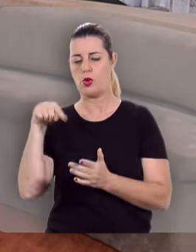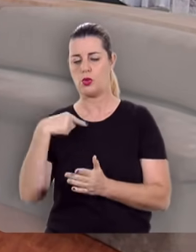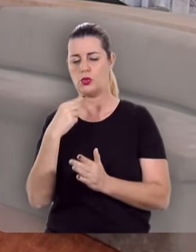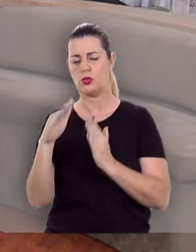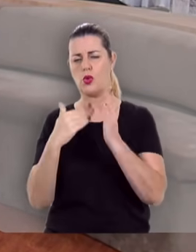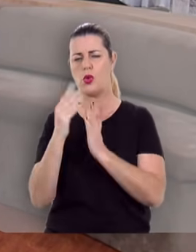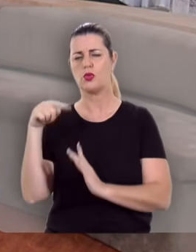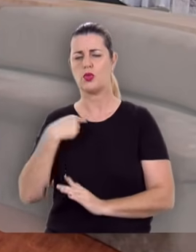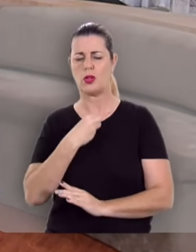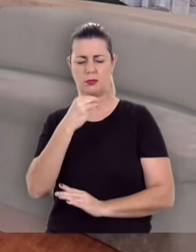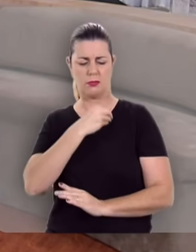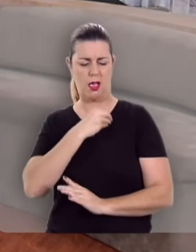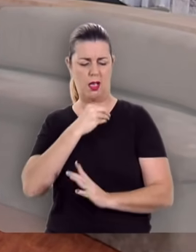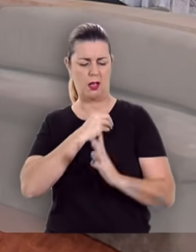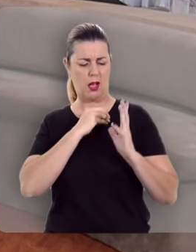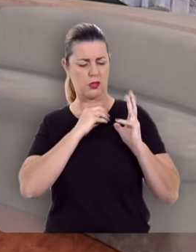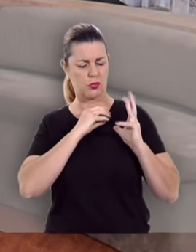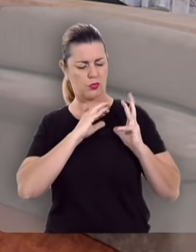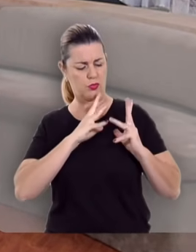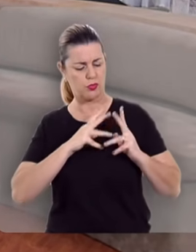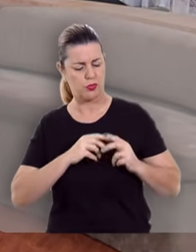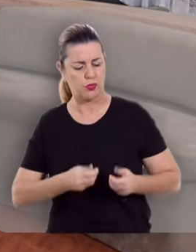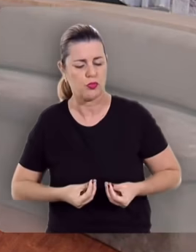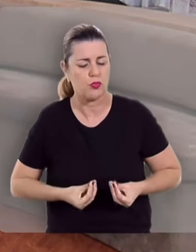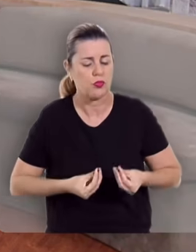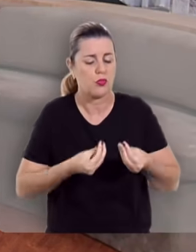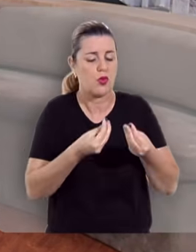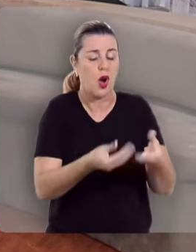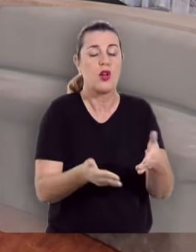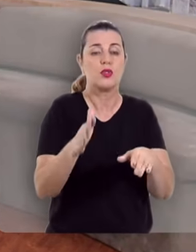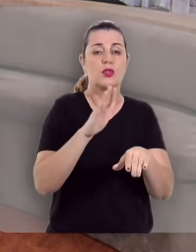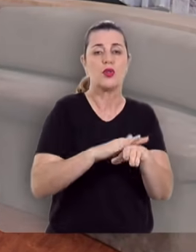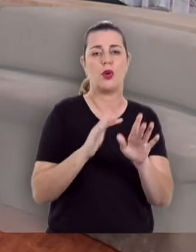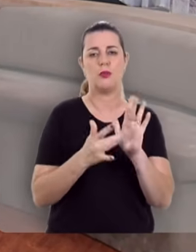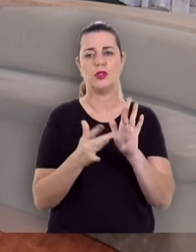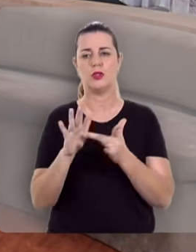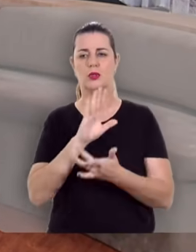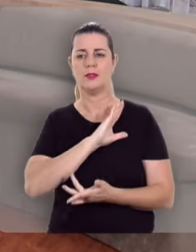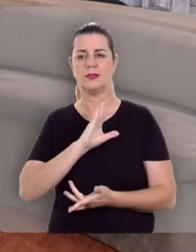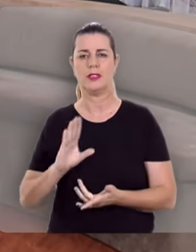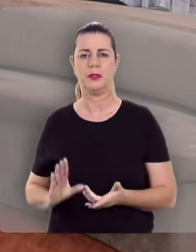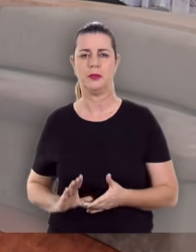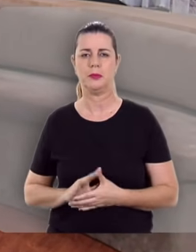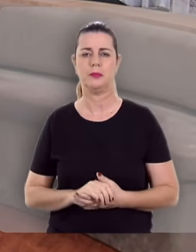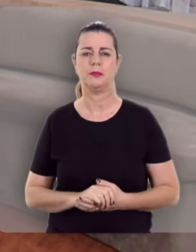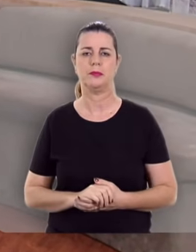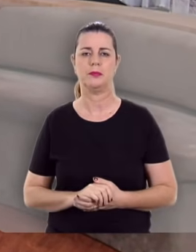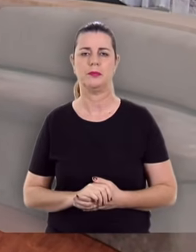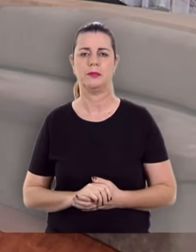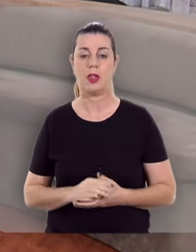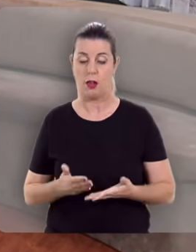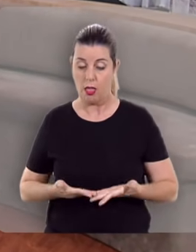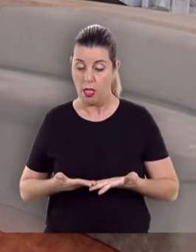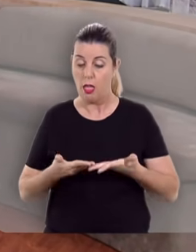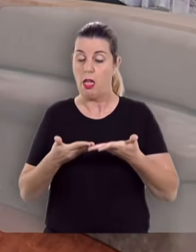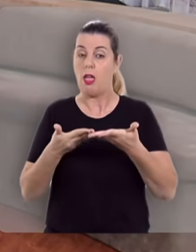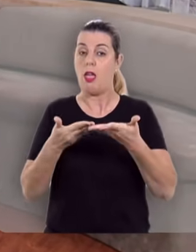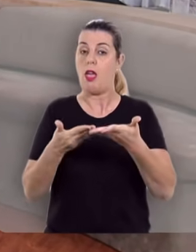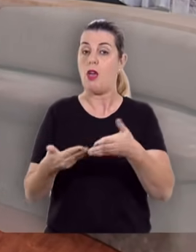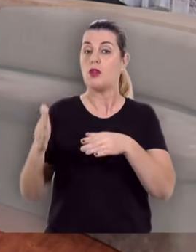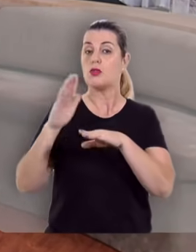transgressões todos os nossos pecados e lançou-se sobre o seu filho e ele foi carregando sobre o seu